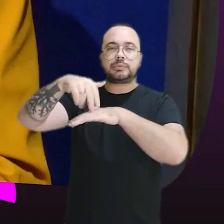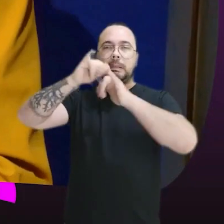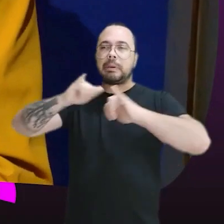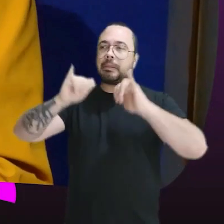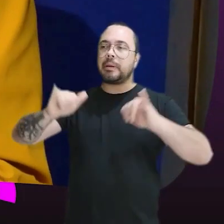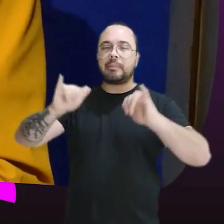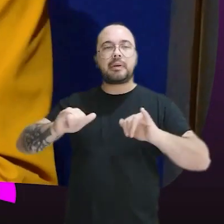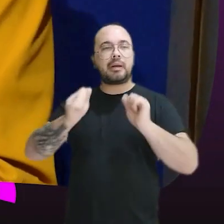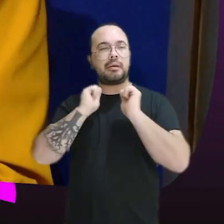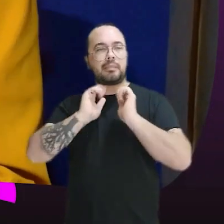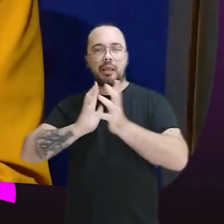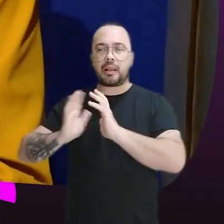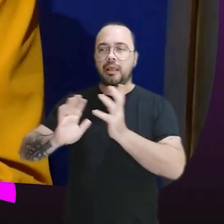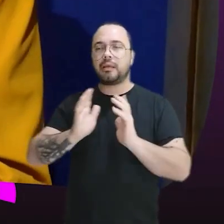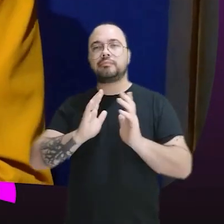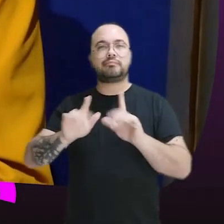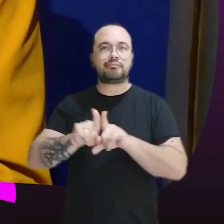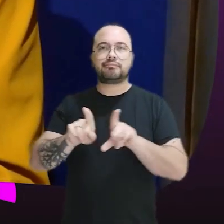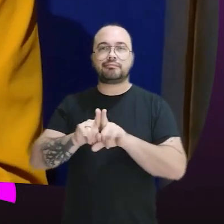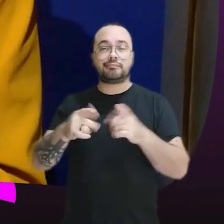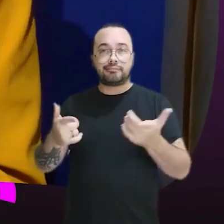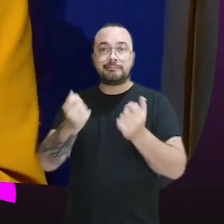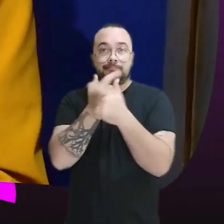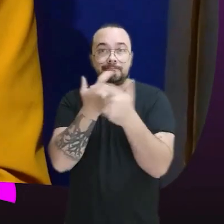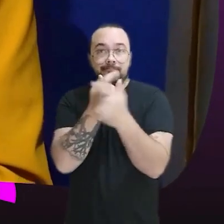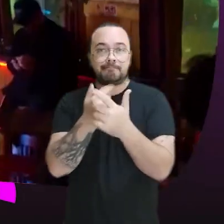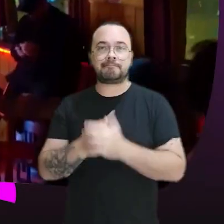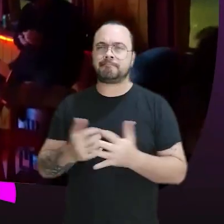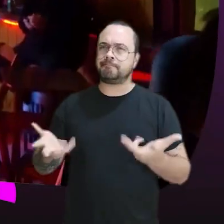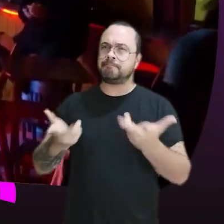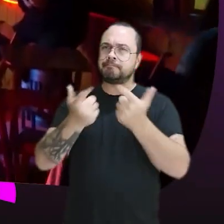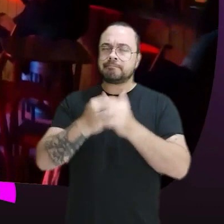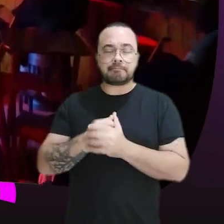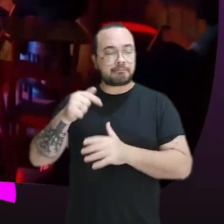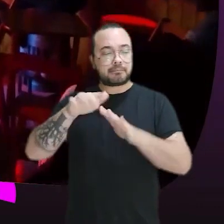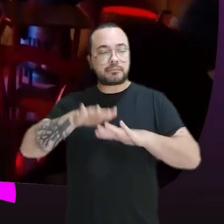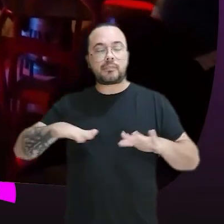que a galera me vê aqui e depois me vê lá, e aí, isso é incrível, assim. Aqui onde a gente tá é a recepção,